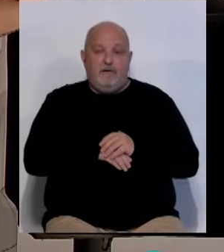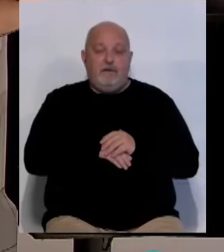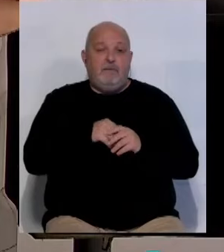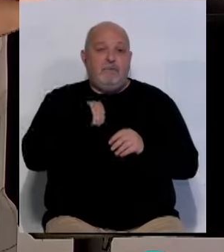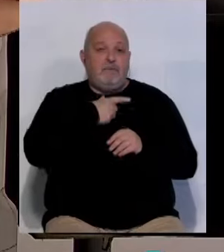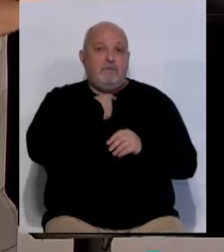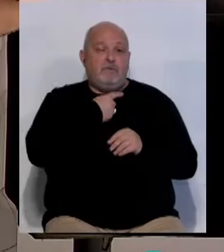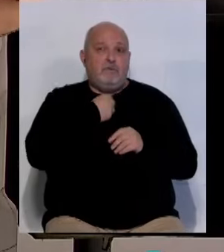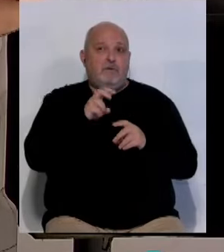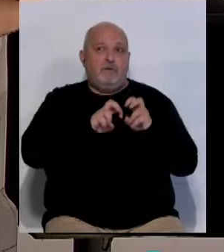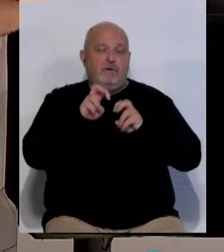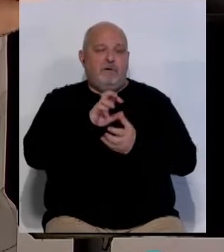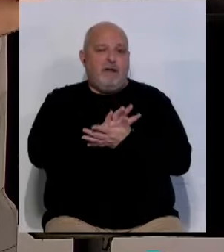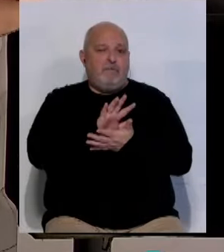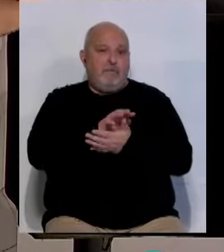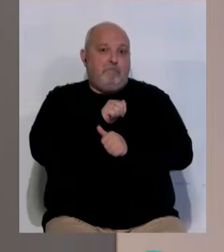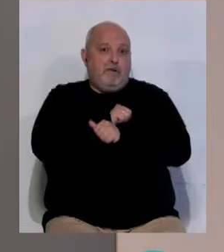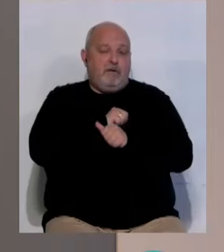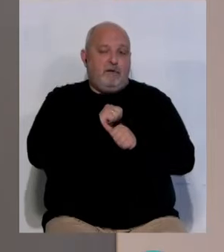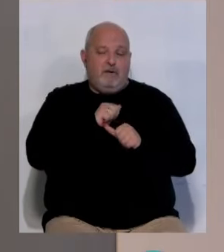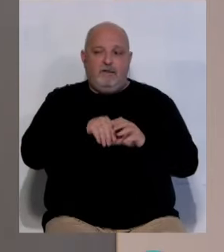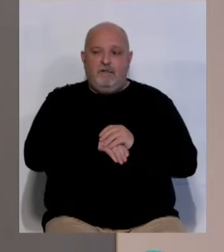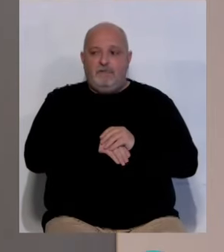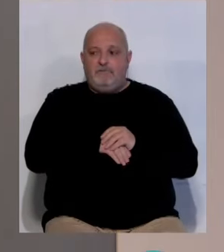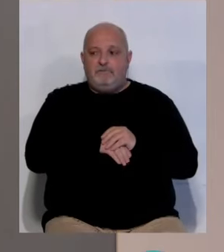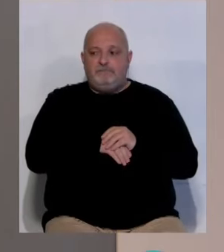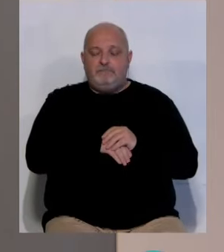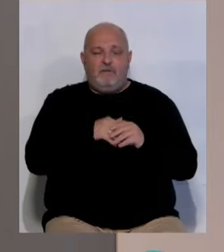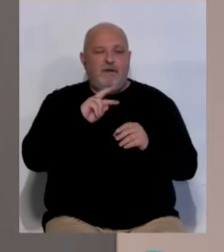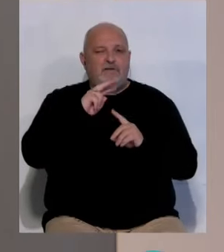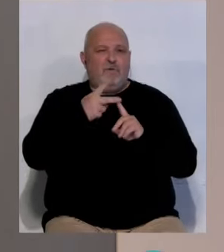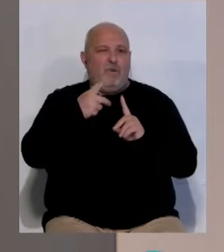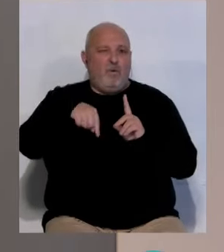que el Sevilla estuviera calmadito y hombre las segundas vueltas sabemos que que siempre